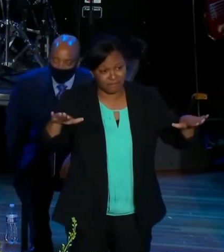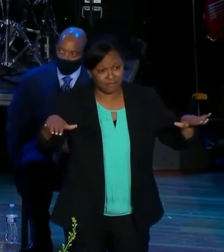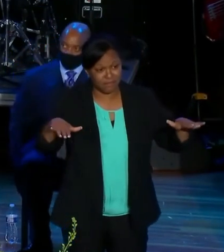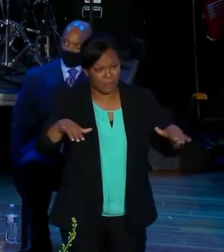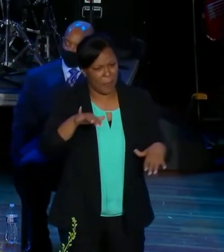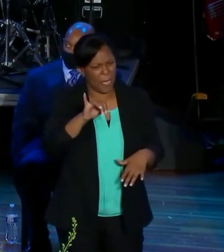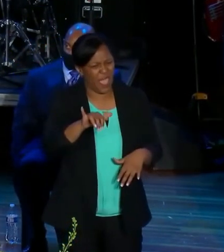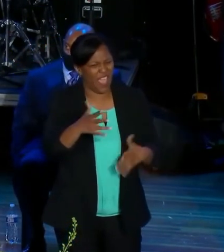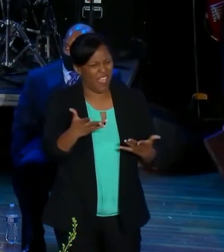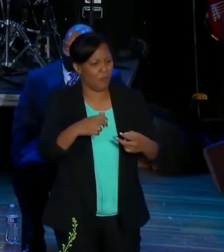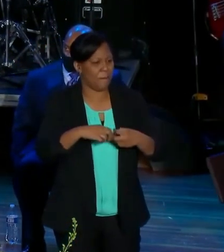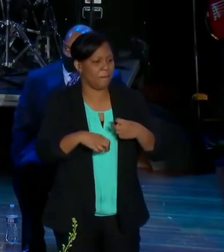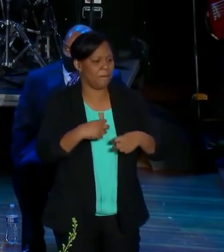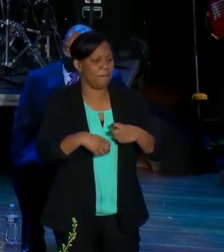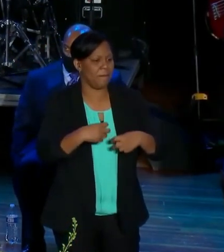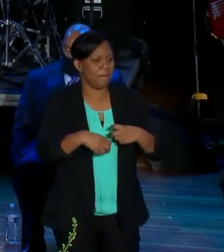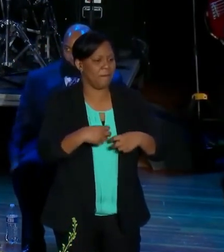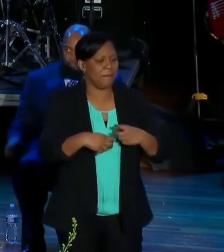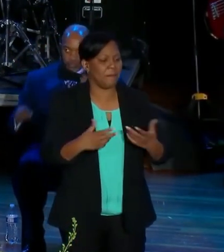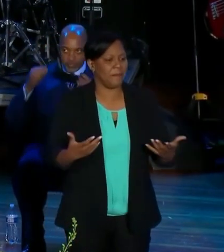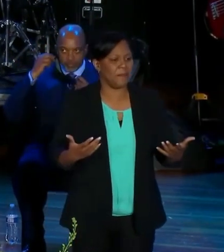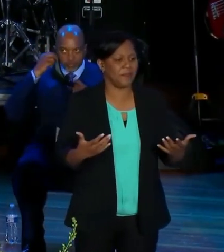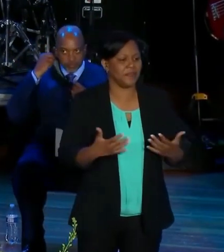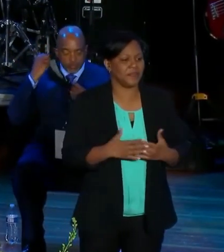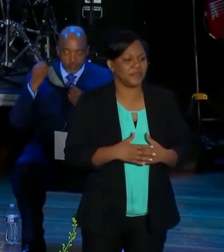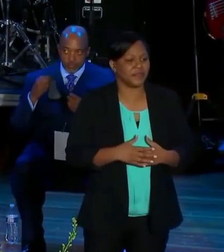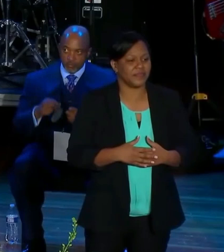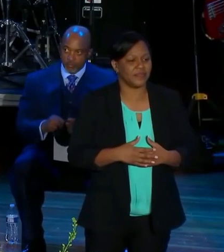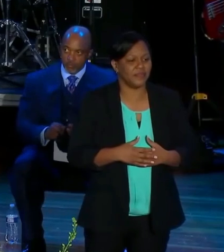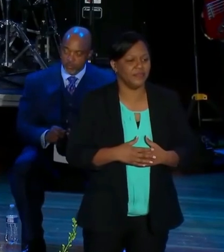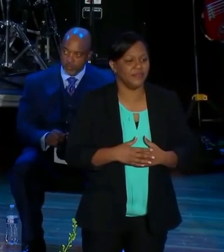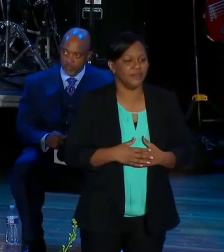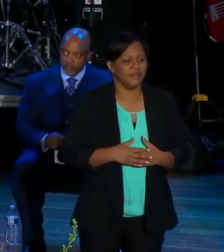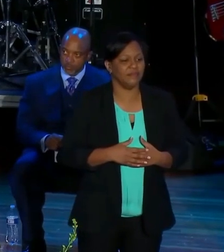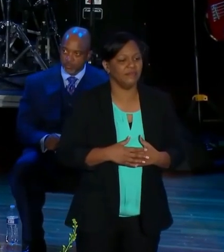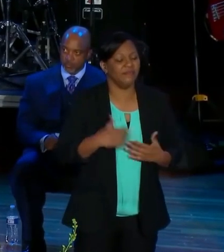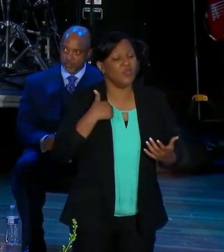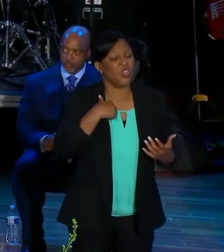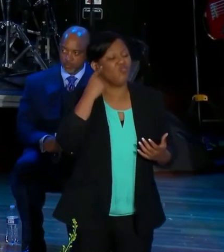Vi tänkte "Kanske vi har ett komplex. kanske det bara är som vi är"